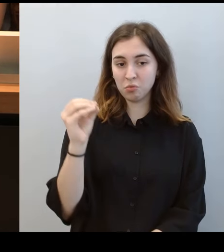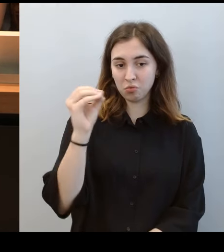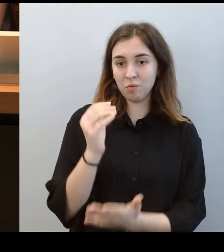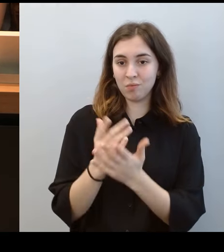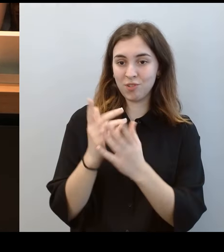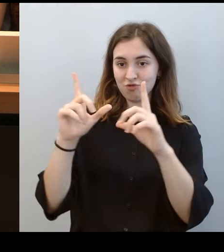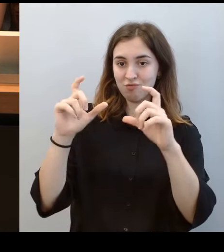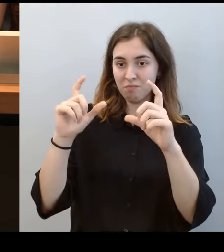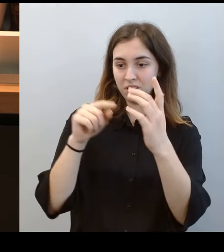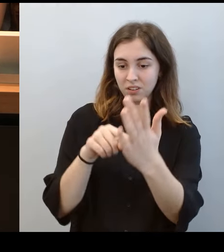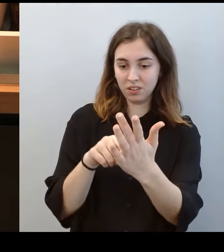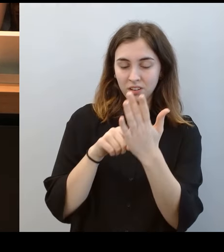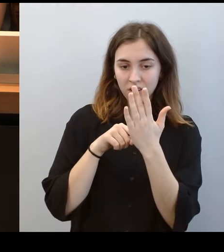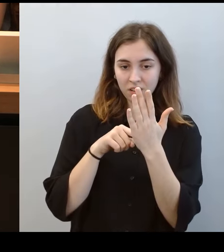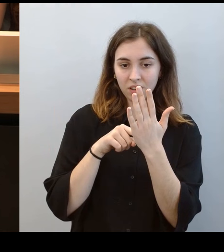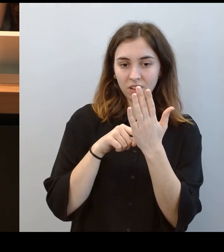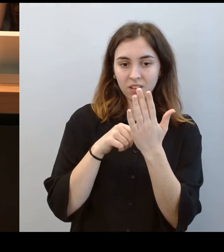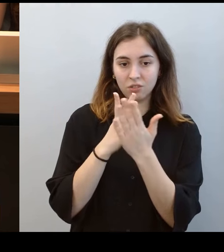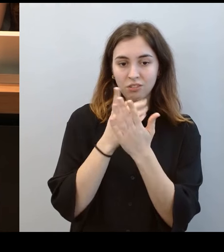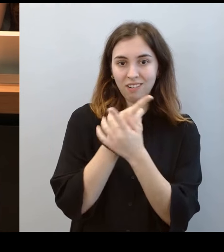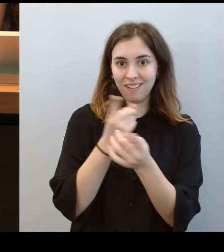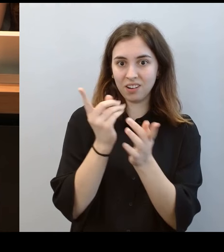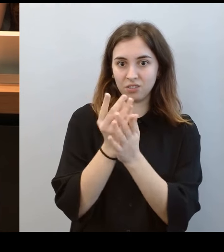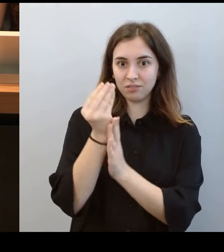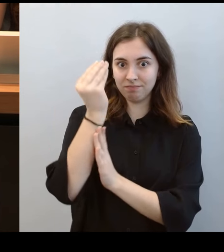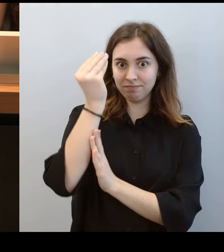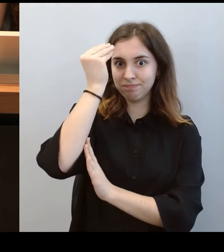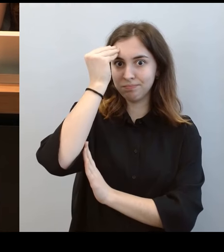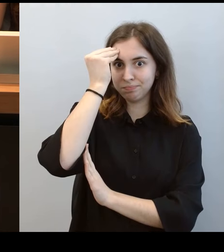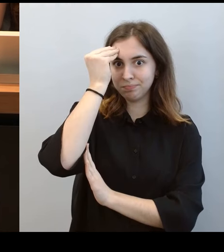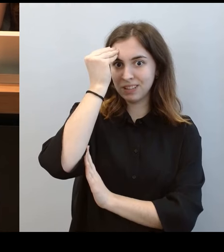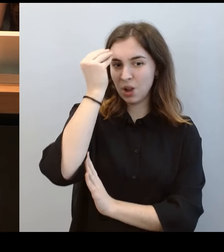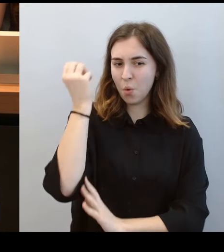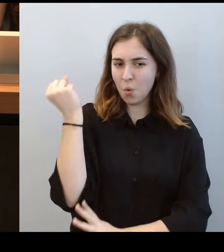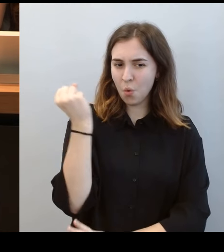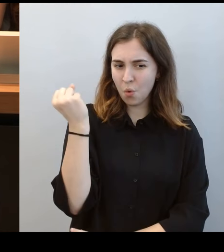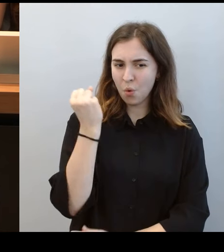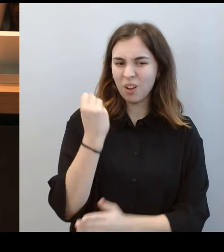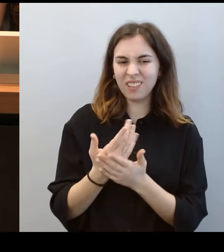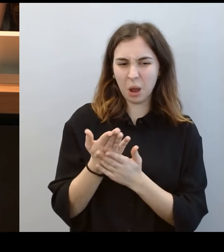glaube ich, in jedes Gedächtnis. So wie damals bei 9.11 Und eins ist klar.